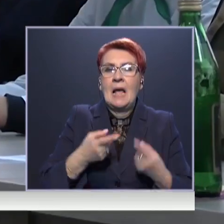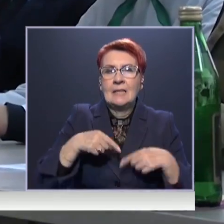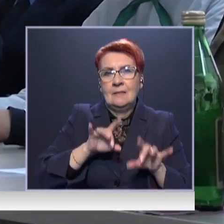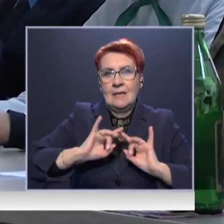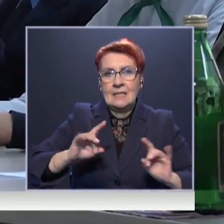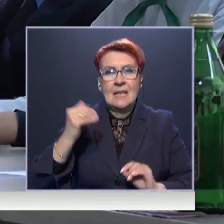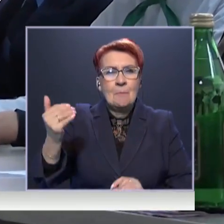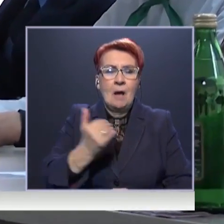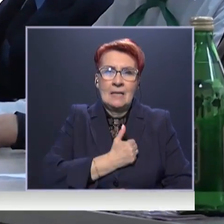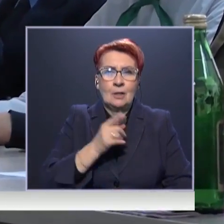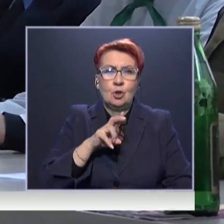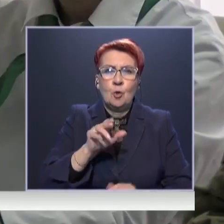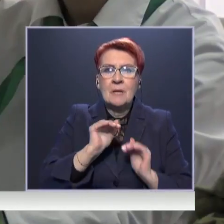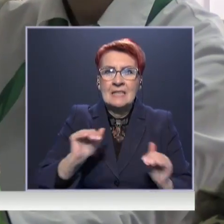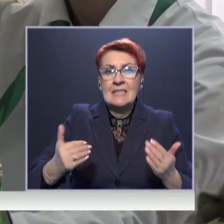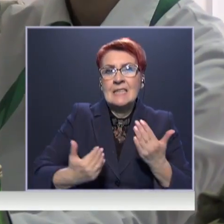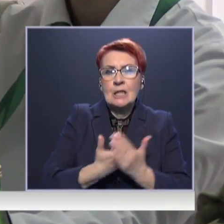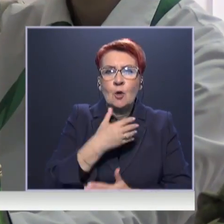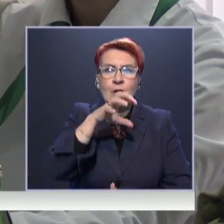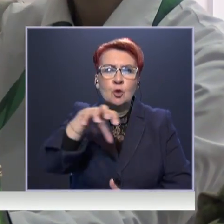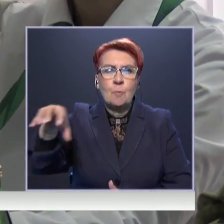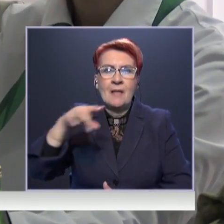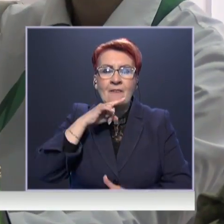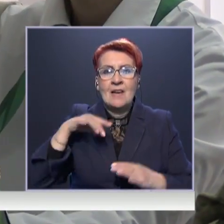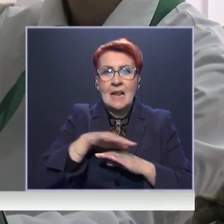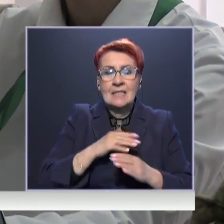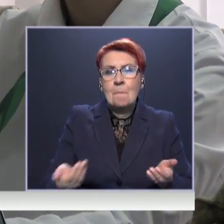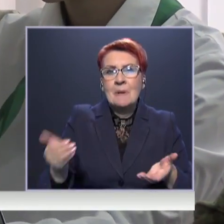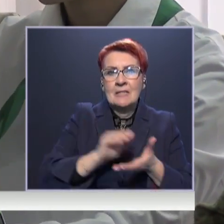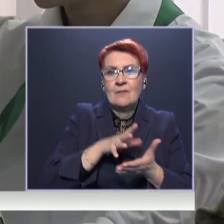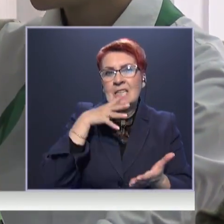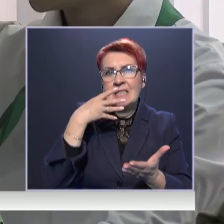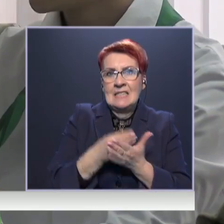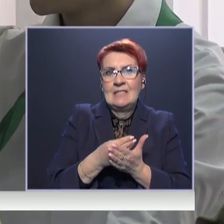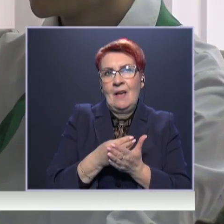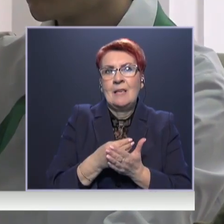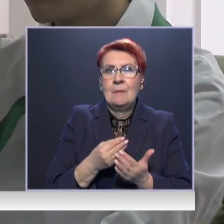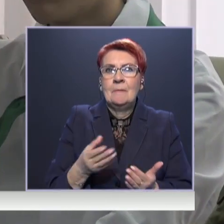им хотелось чтобы дети из Новых субъектов России познакомились со своими сверстниками и смогли продолжить